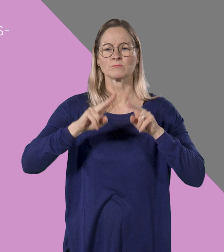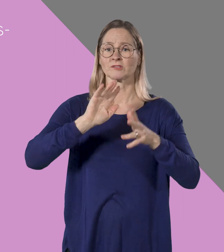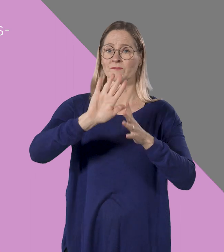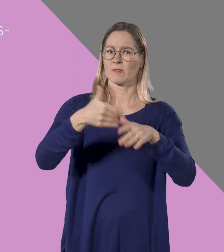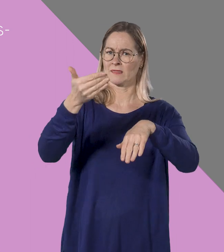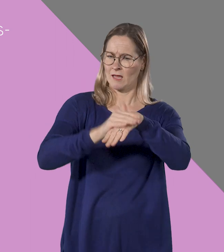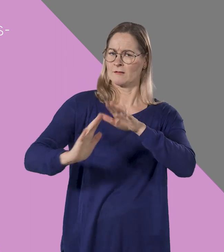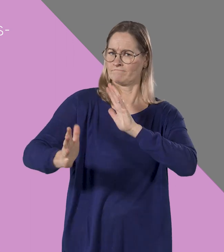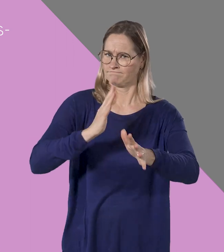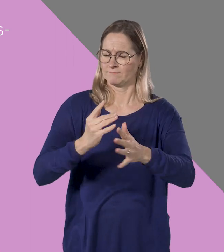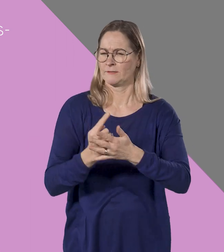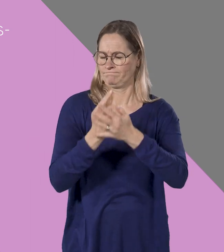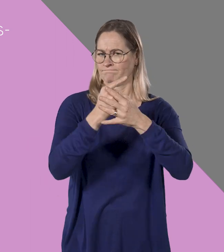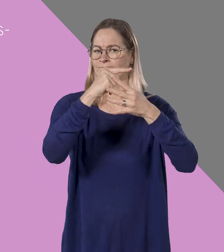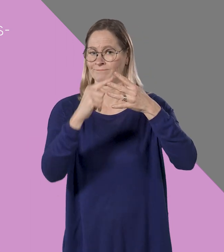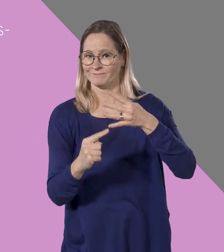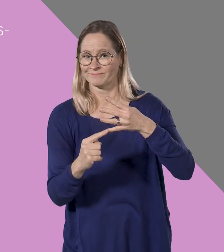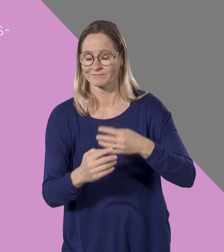sekä viittomakielen taito.